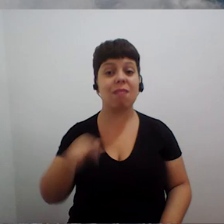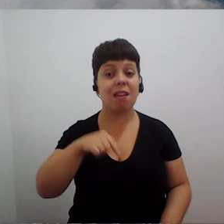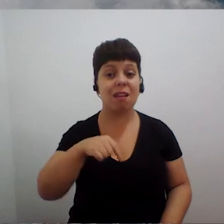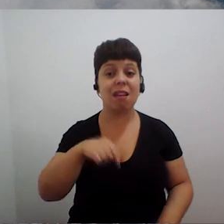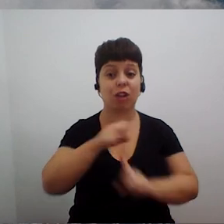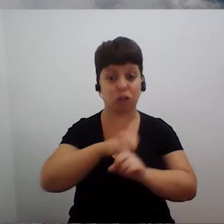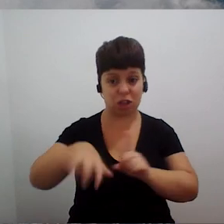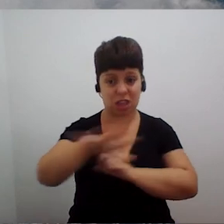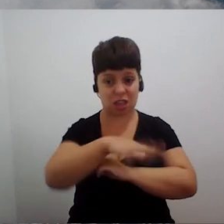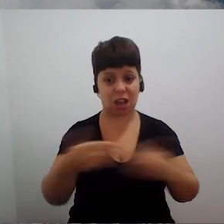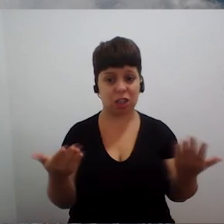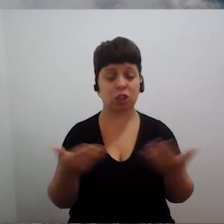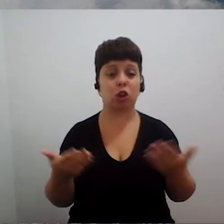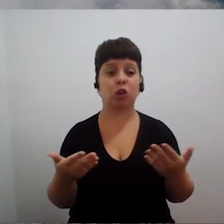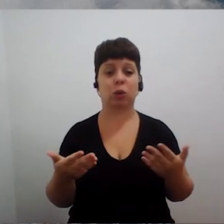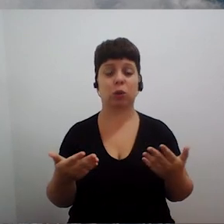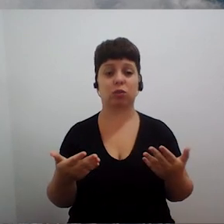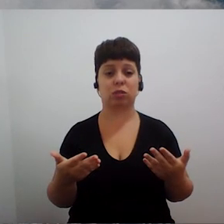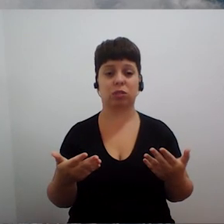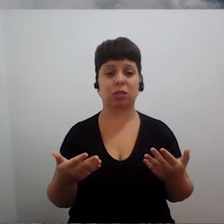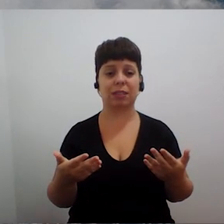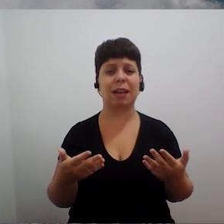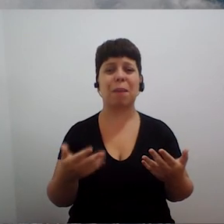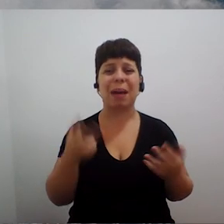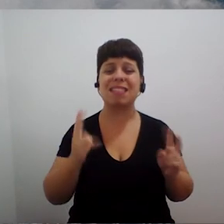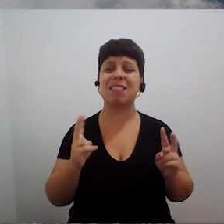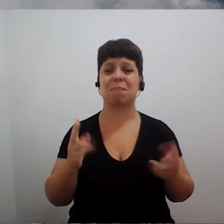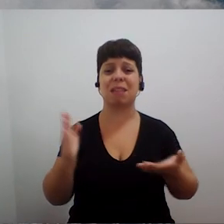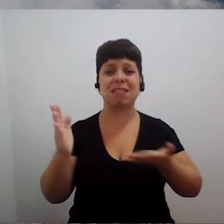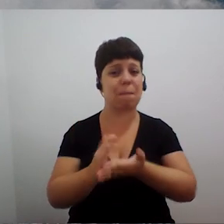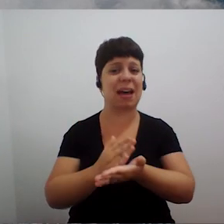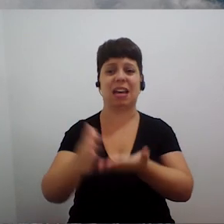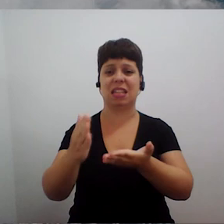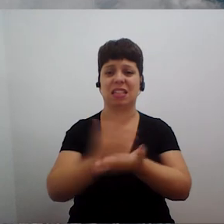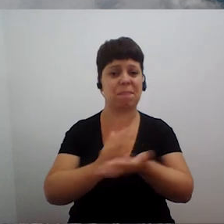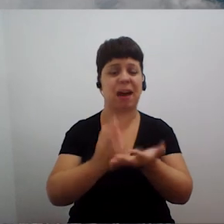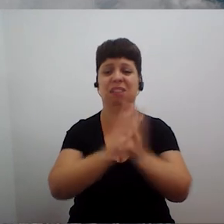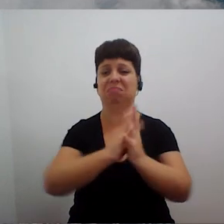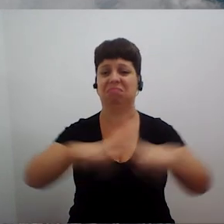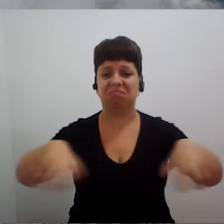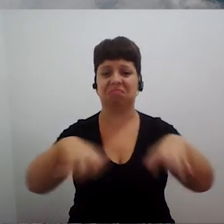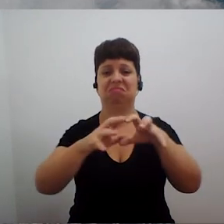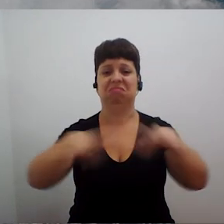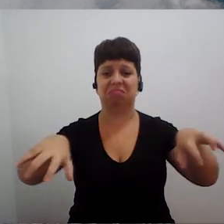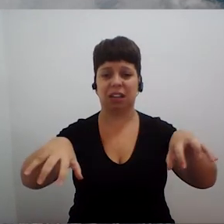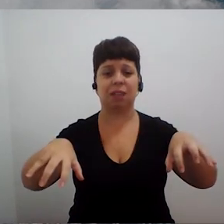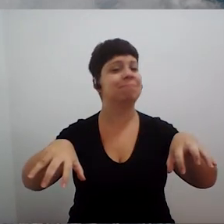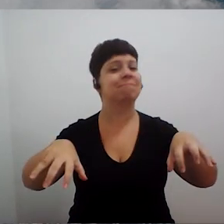que ela trilha esse caminho da separação da divisão e eu acho que não tem